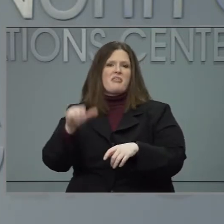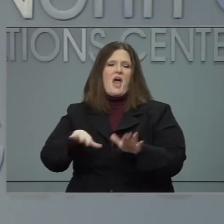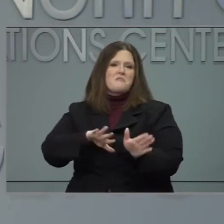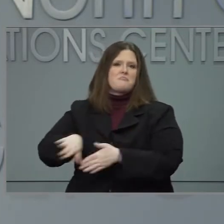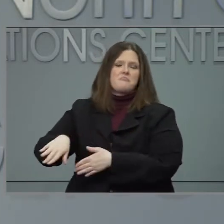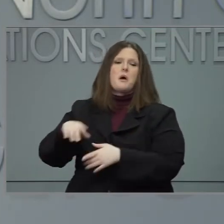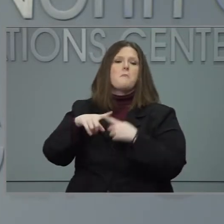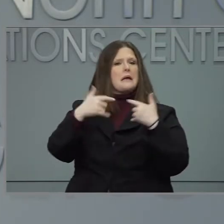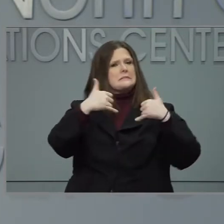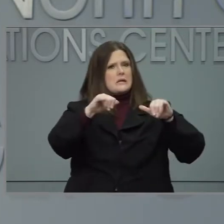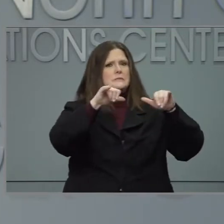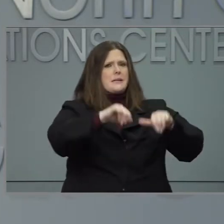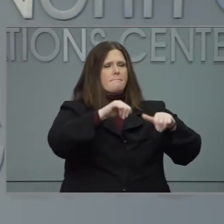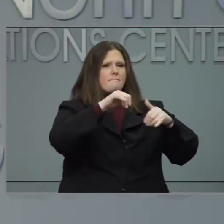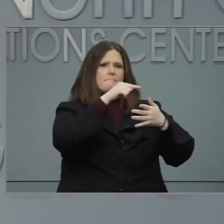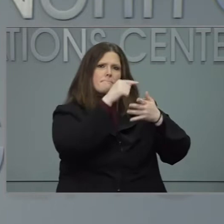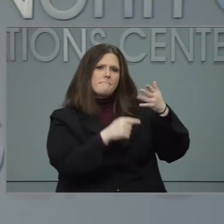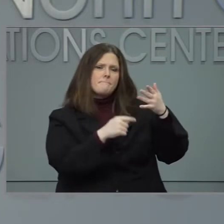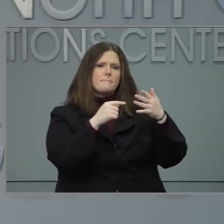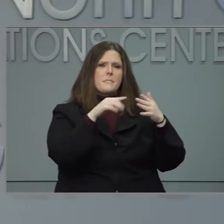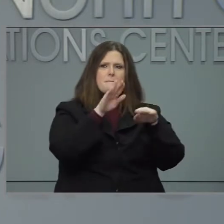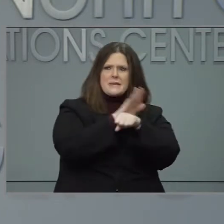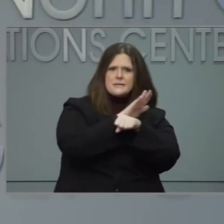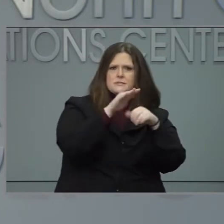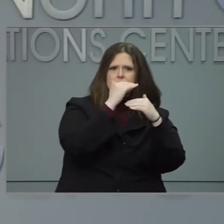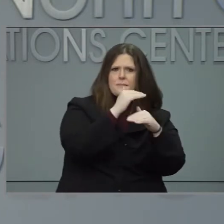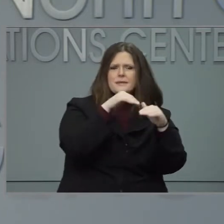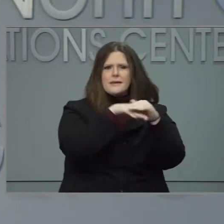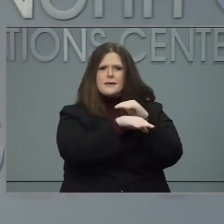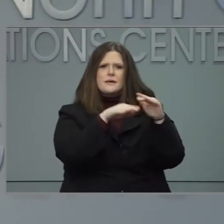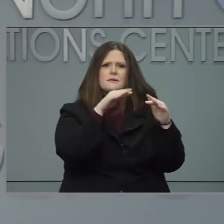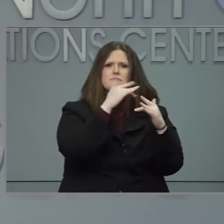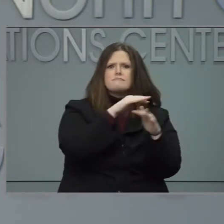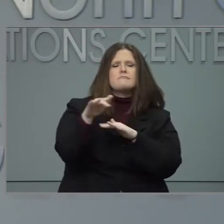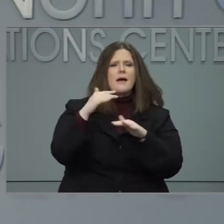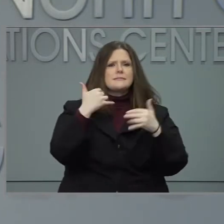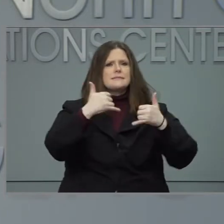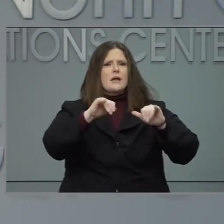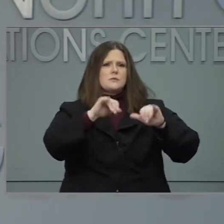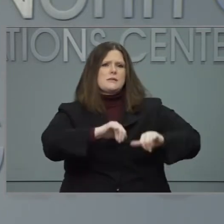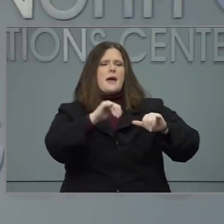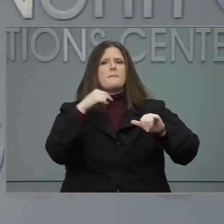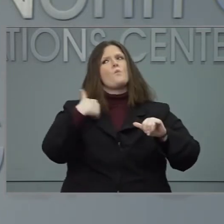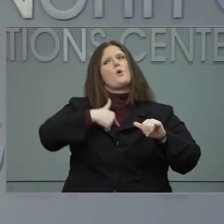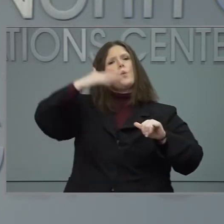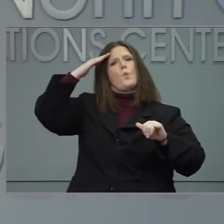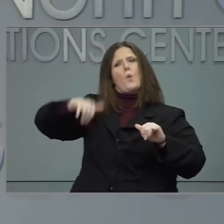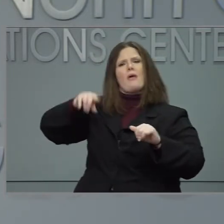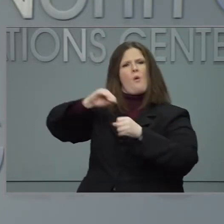todavía restricciones de capacidad es vigente y también protocolos de seguridad que se